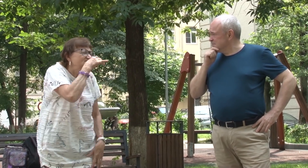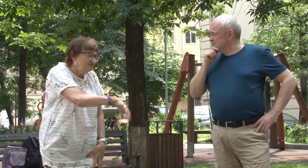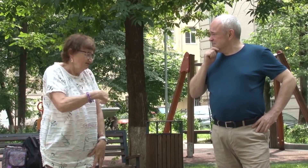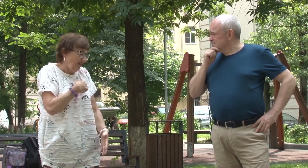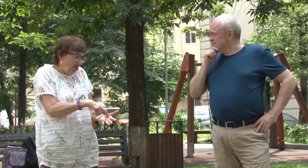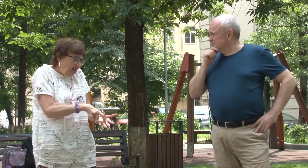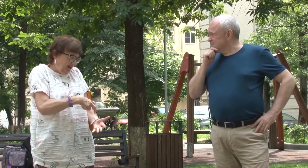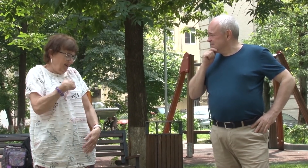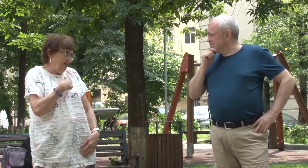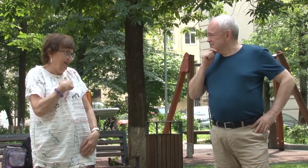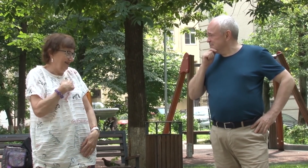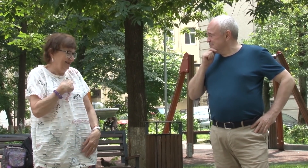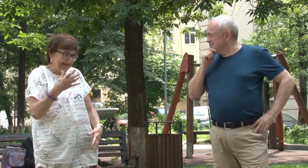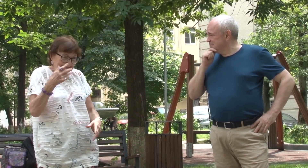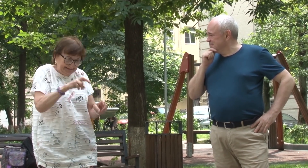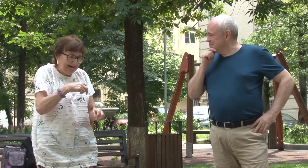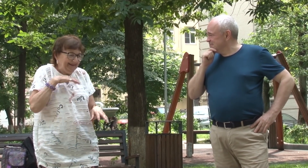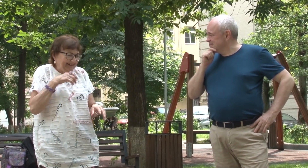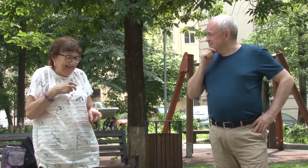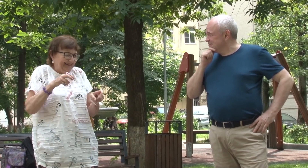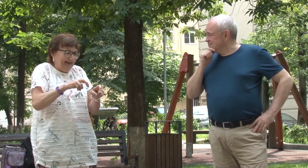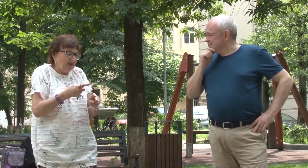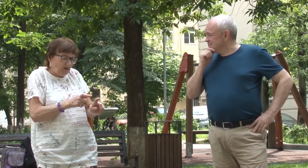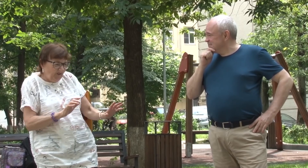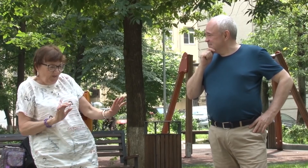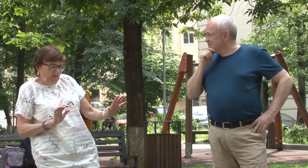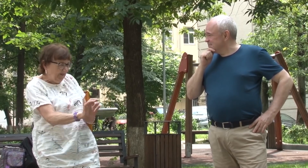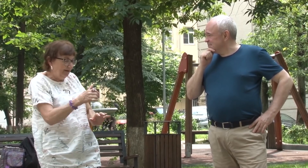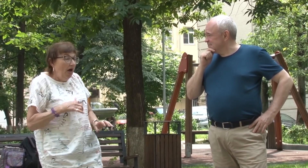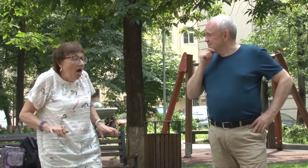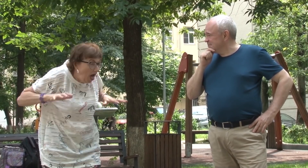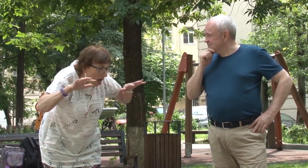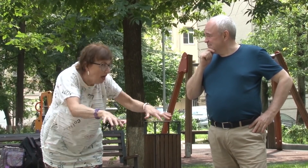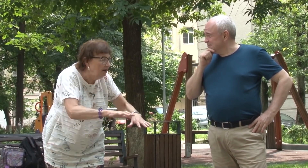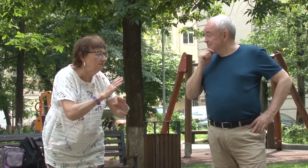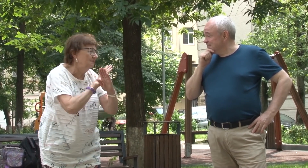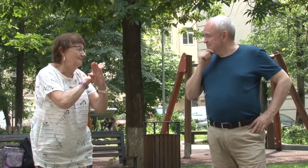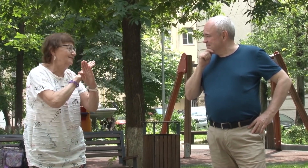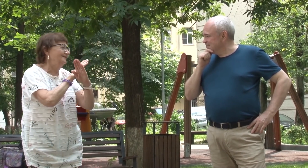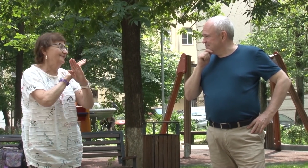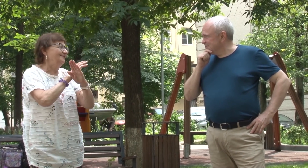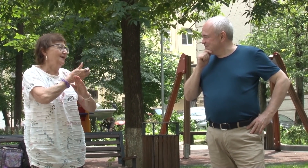А я не могла на нем кататься. Трус я. Она предложила сесть, я взобралась, и тут сестра сзади меня подтолкнула – я полетела на землю. Все!